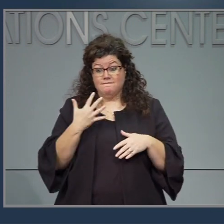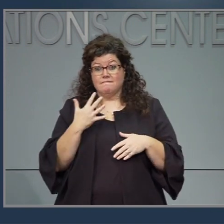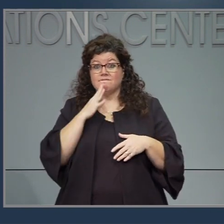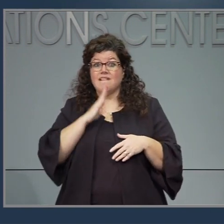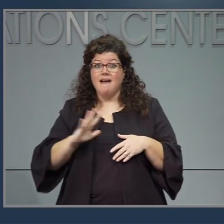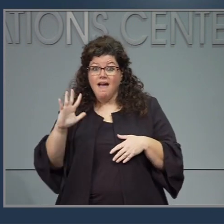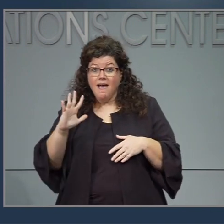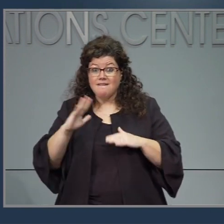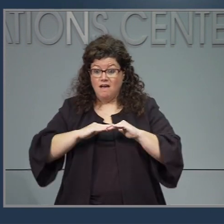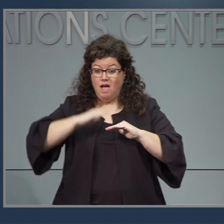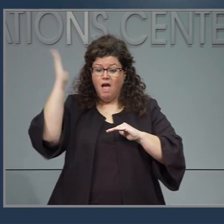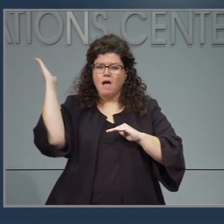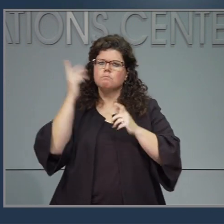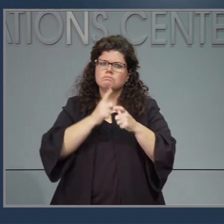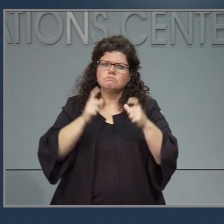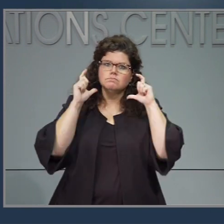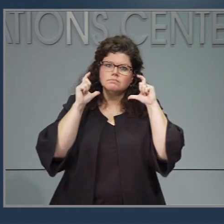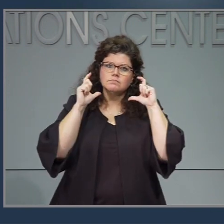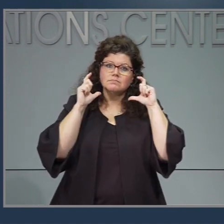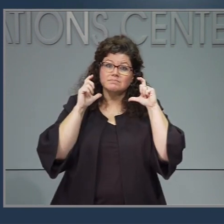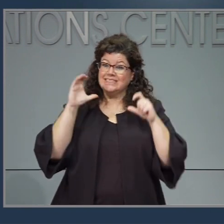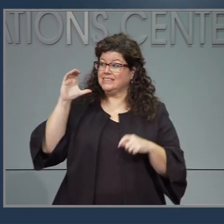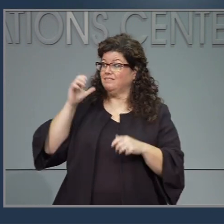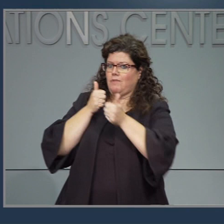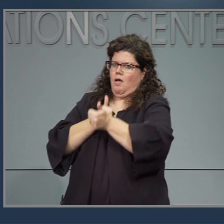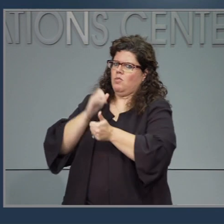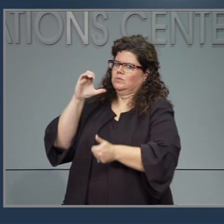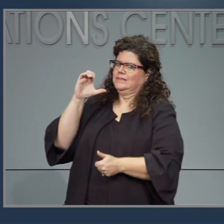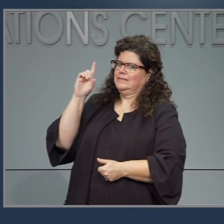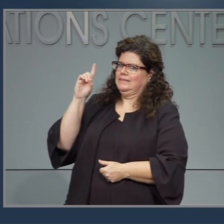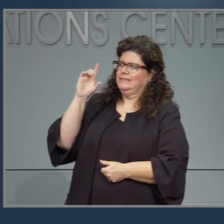una mascarilla si tienen más de cinco años como dijo el jefe de